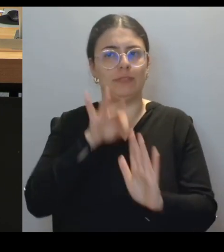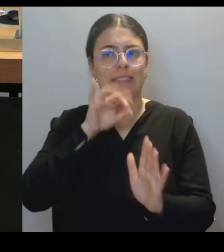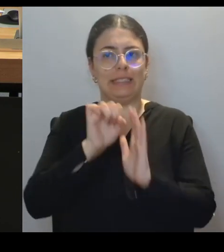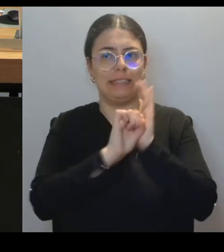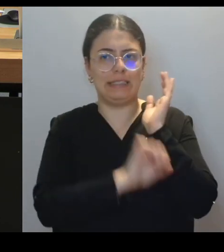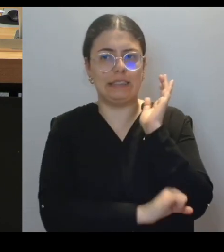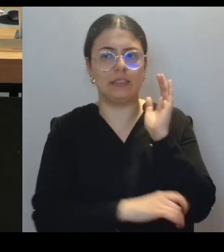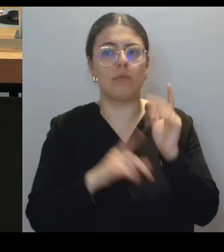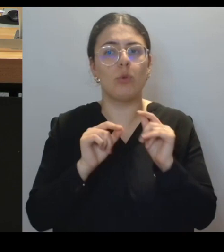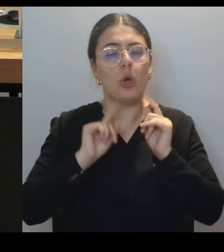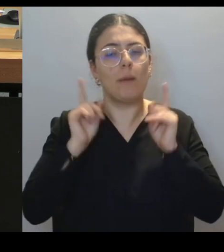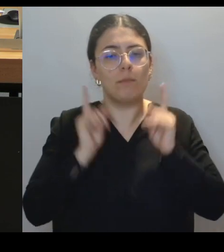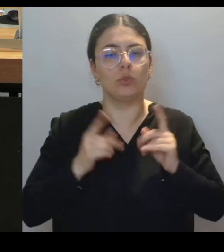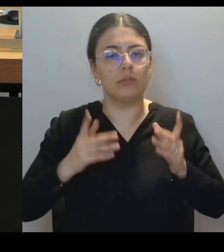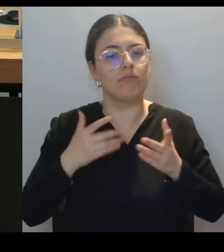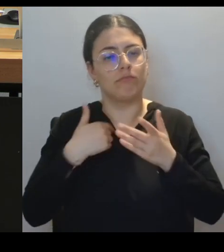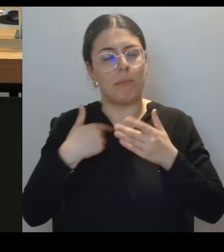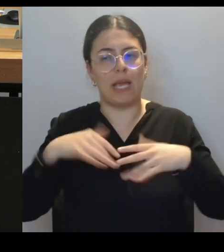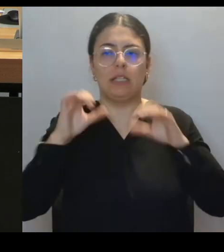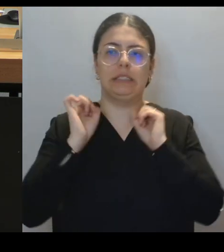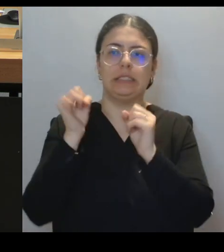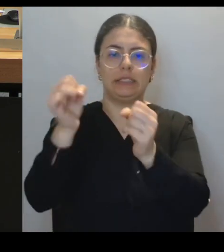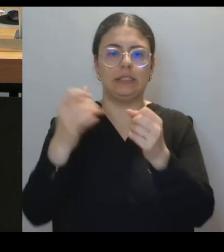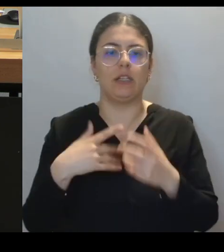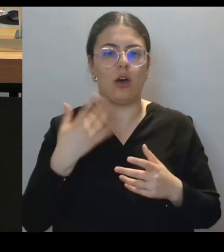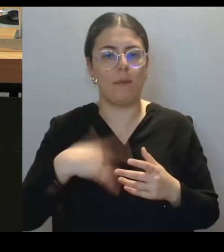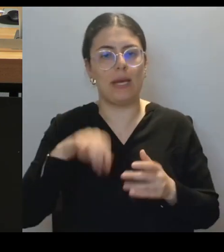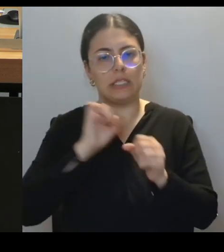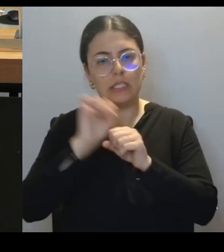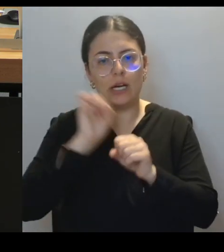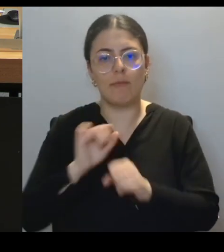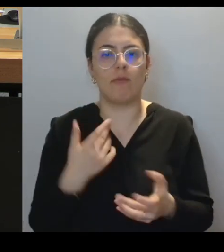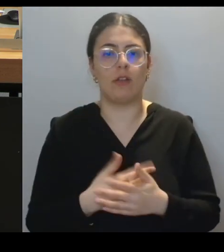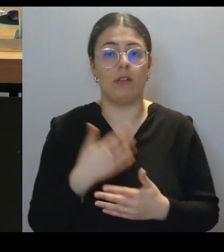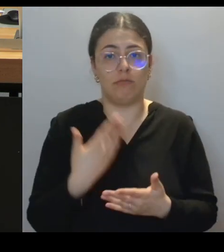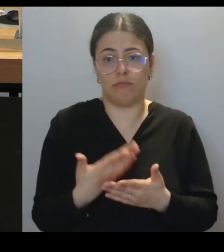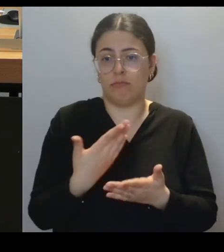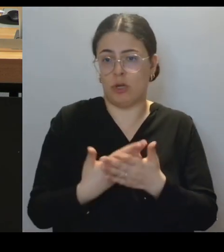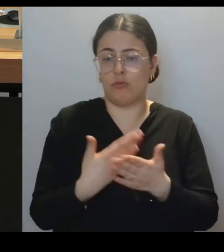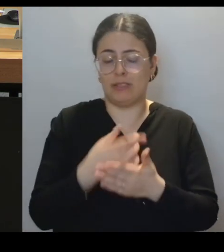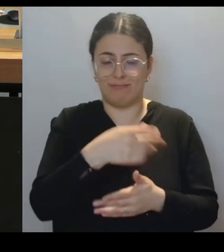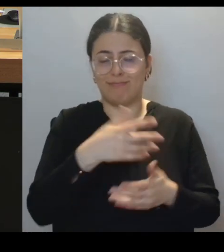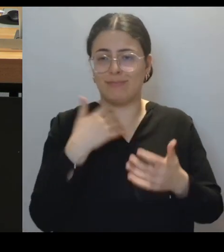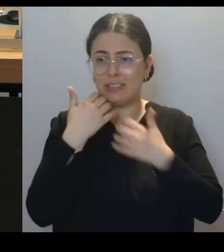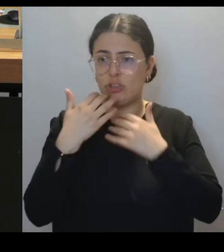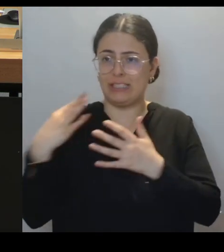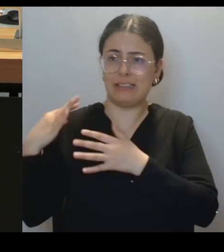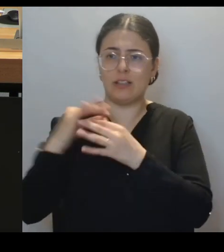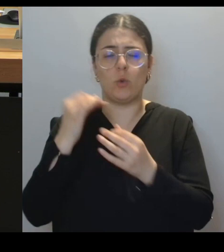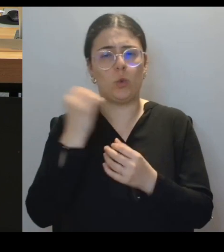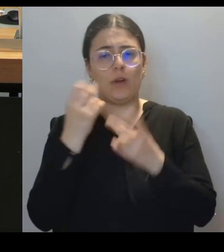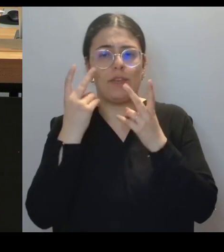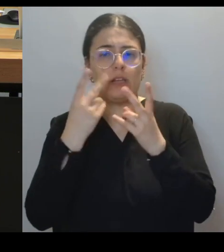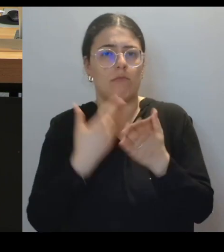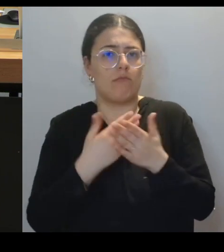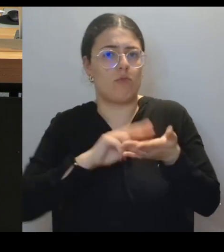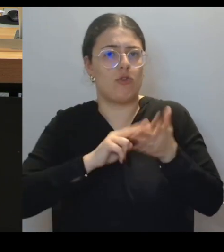Und das ist einer dieser geschichtsträchtigen Orte, die immer gemeint sind, wenn Politikerinnen und Politiker von der Stadt der Freiheit reden, die Vielfalt der Lebensweisen preisen.